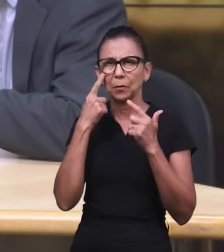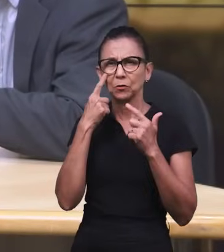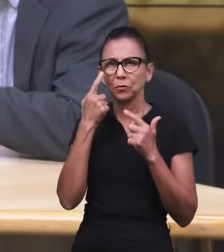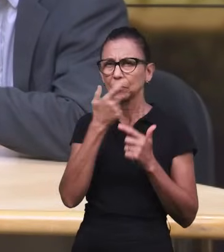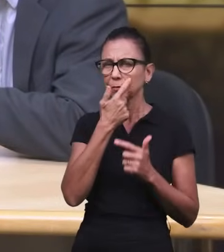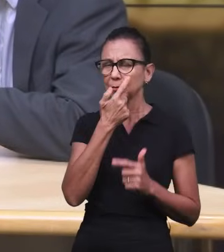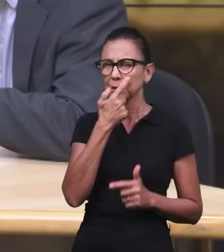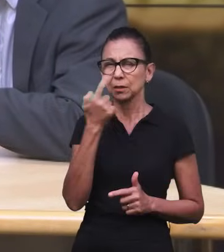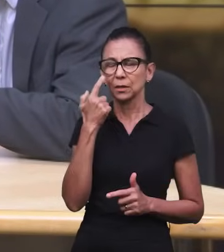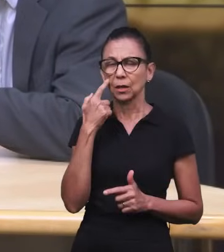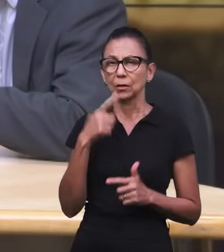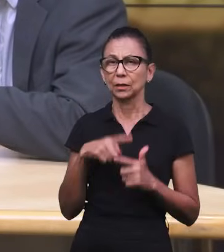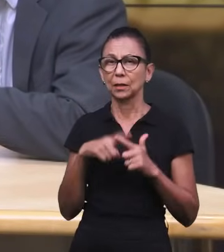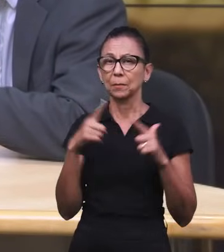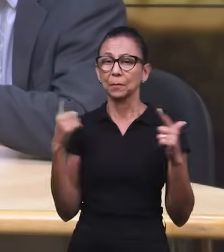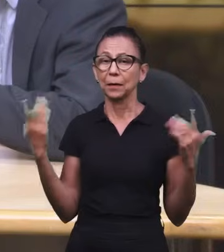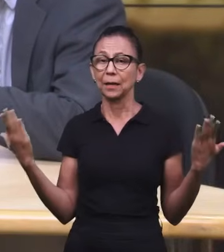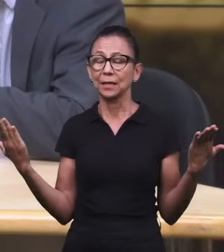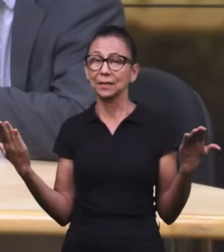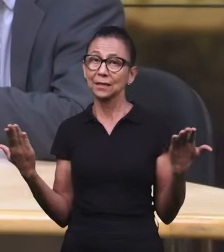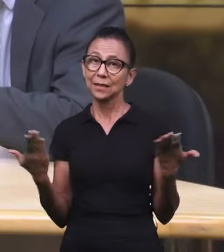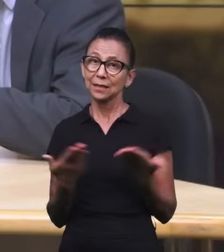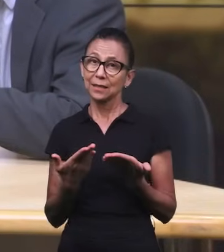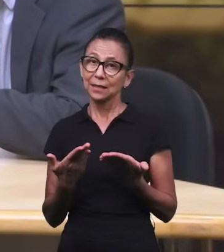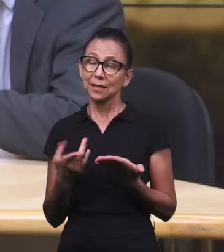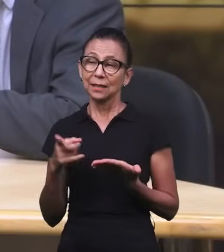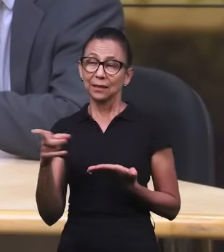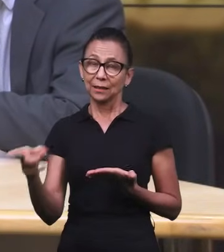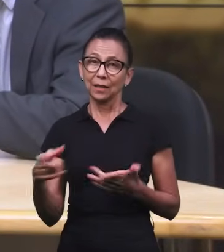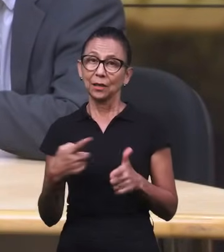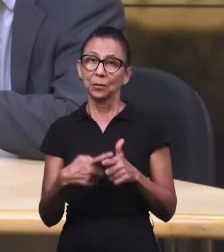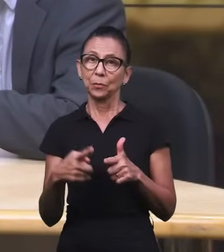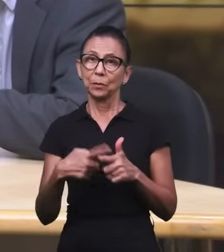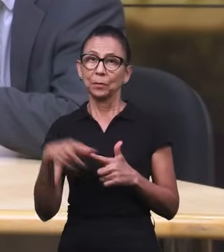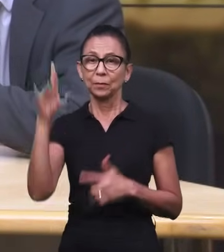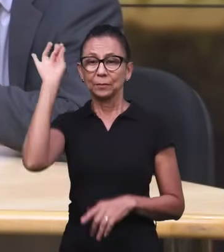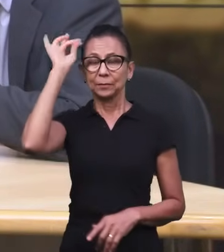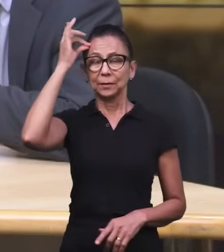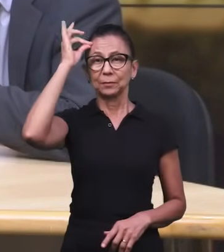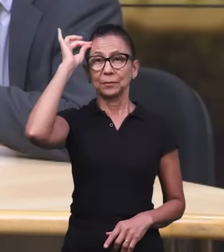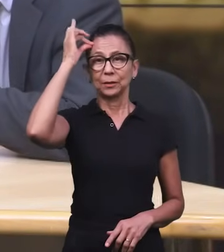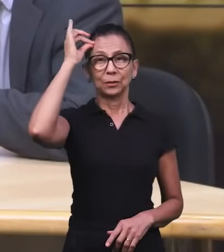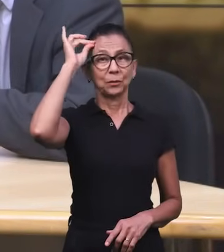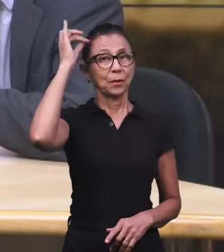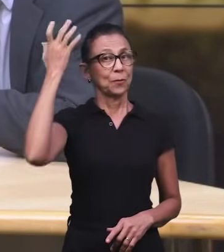no nosso meio aqui pessoas cegas que T visão aqui ele não tinha nem nem de jeito n nenum nem outra